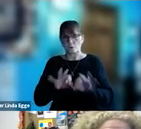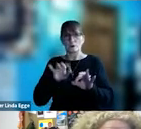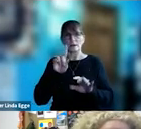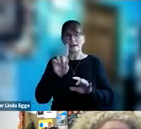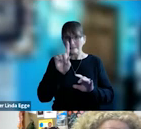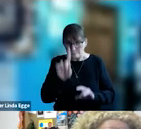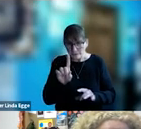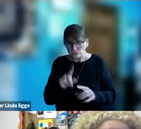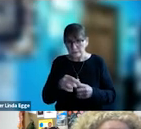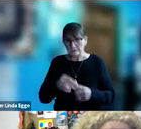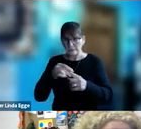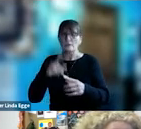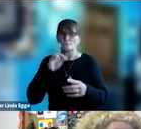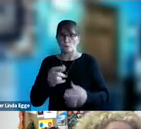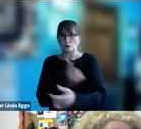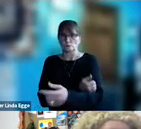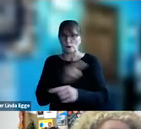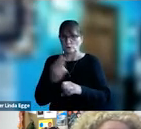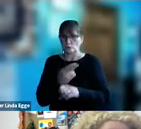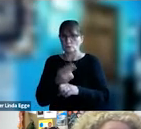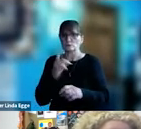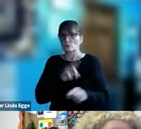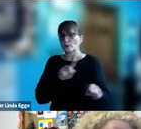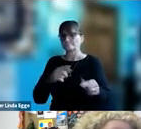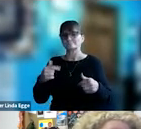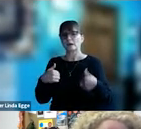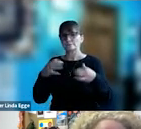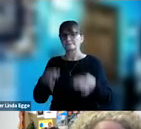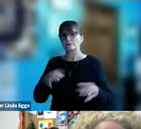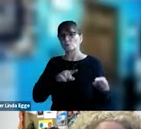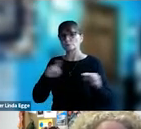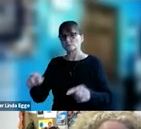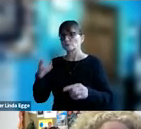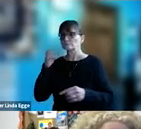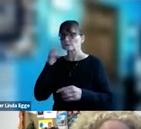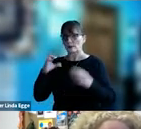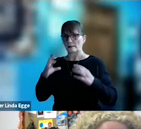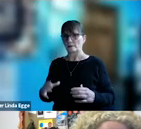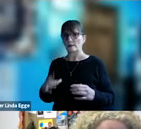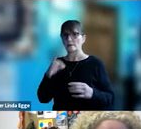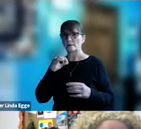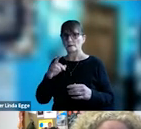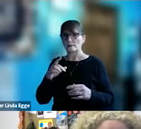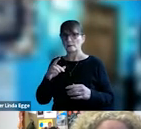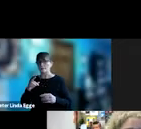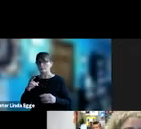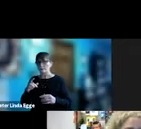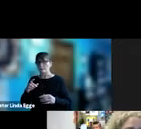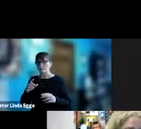Acabo de enviar a un psicólogo a ver a uno de mis clientes a quien he evaluado como pendiente de elegibilidad